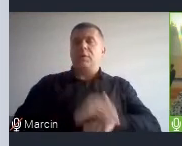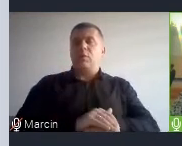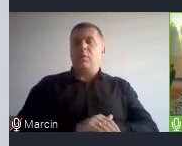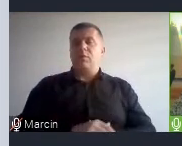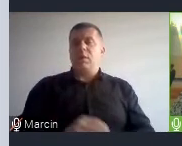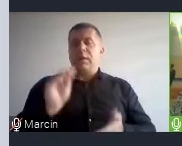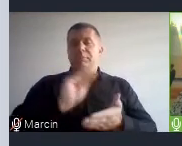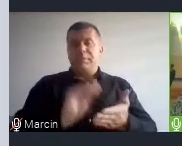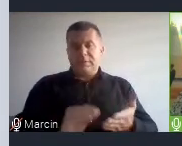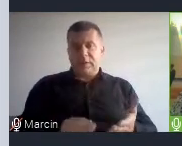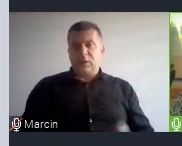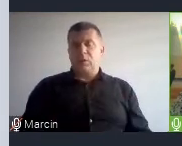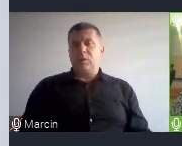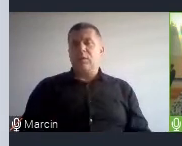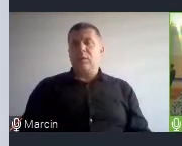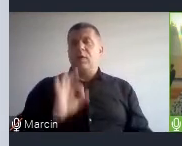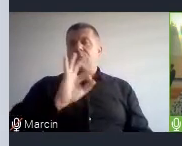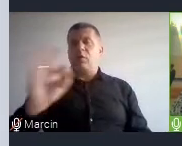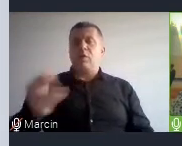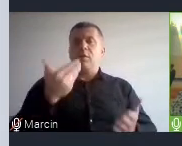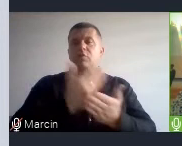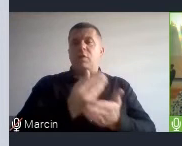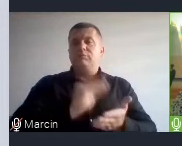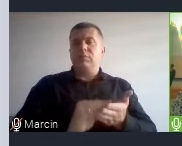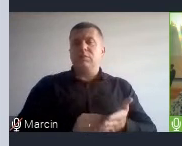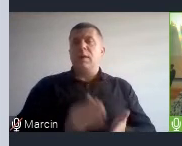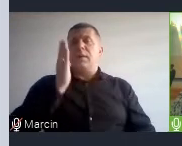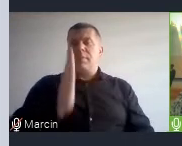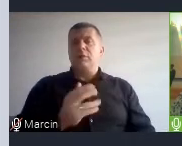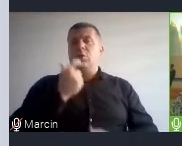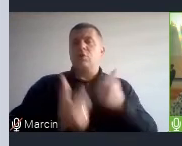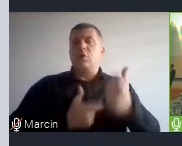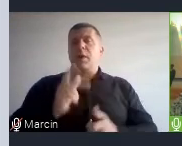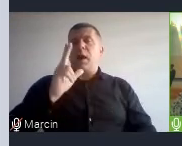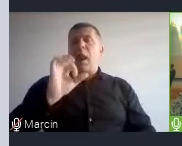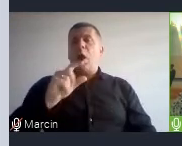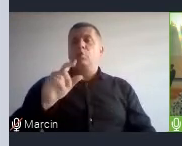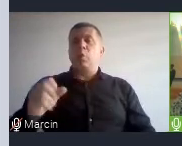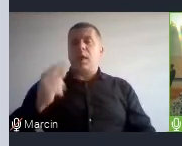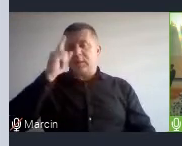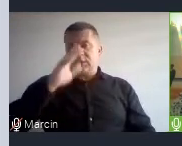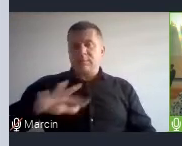w swoich wnioskach wpisała, że będziecie stosować klauzule społeczne w zamówieniach.